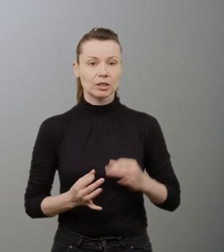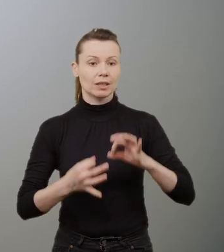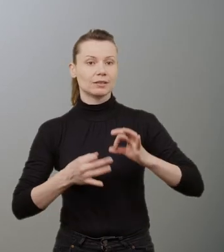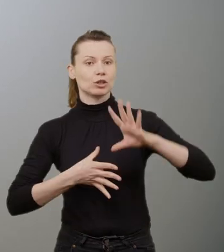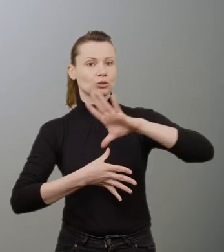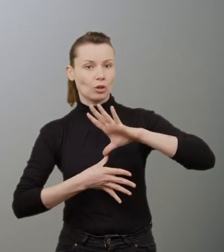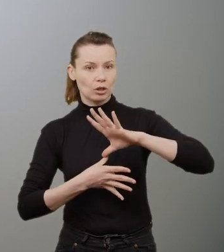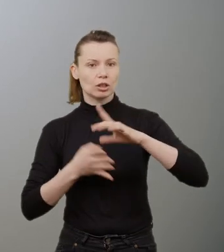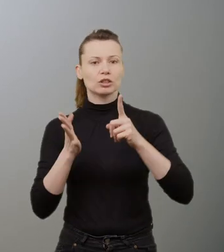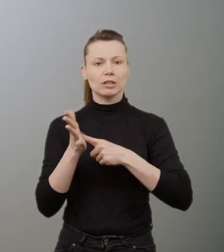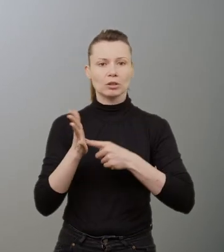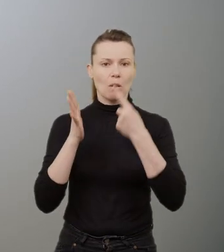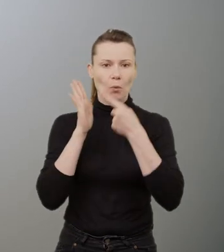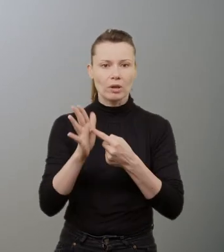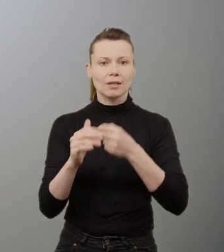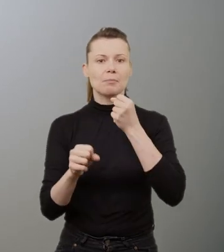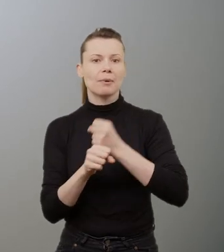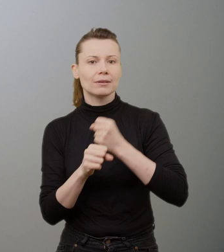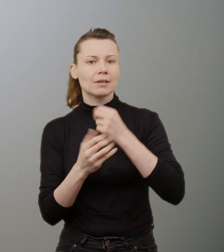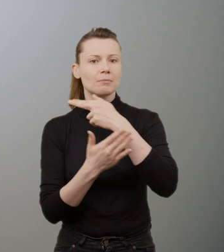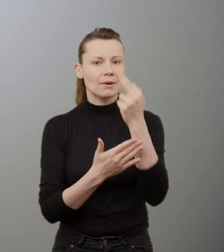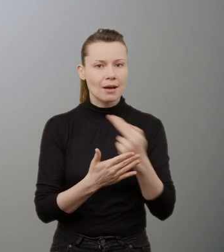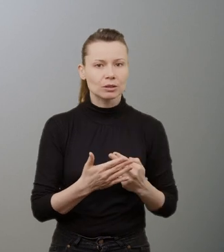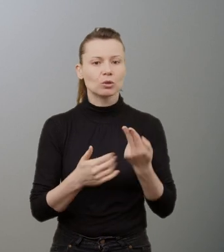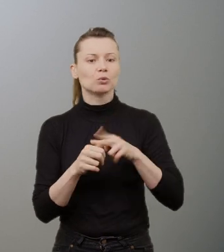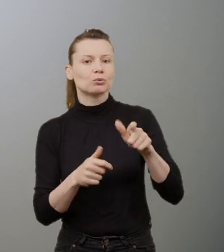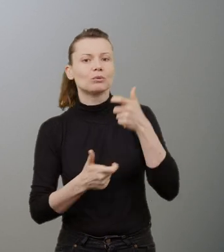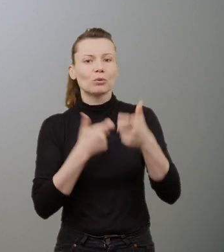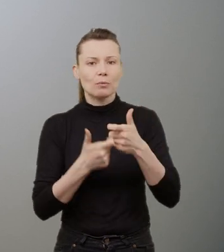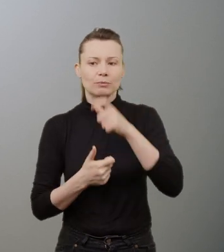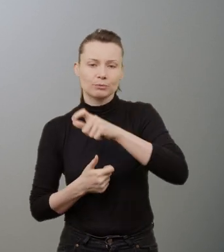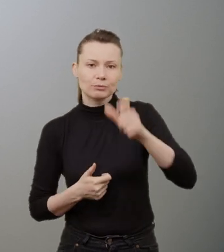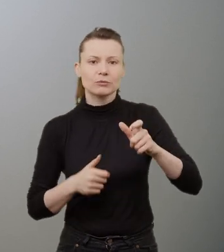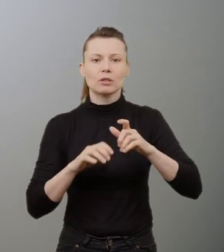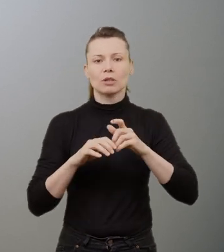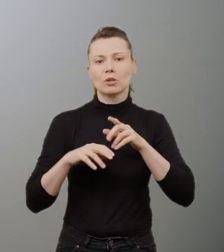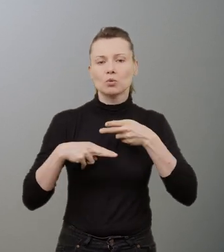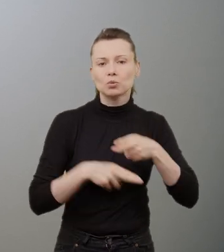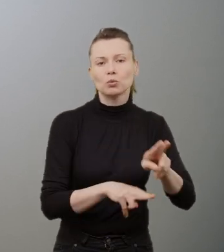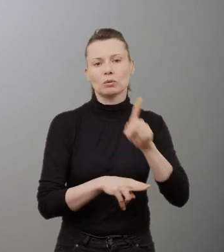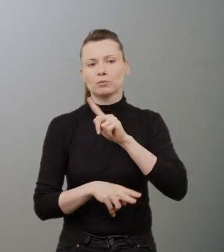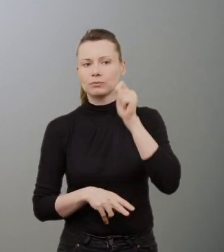Rafał: Na schodach często pokazujemy prace plastyczne, które zrobili uczestnicy i uczestniczki naszych zajęć,